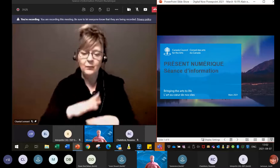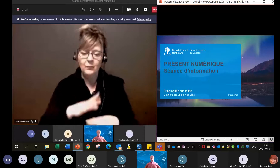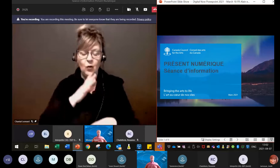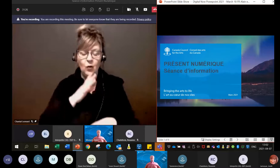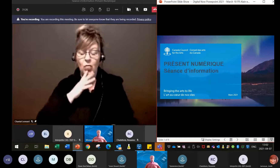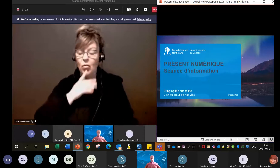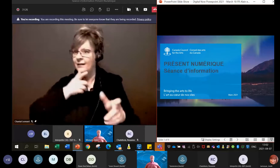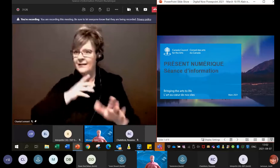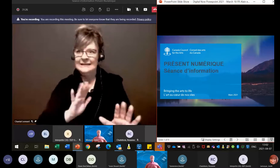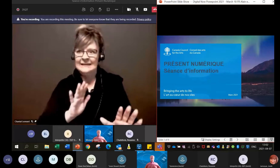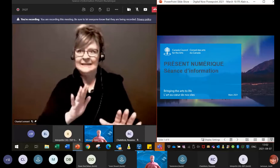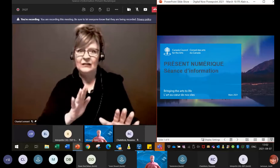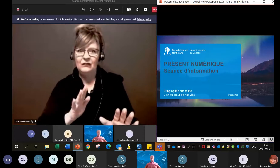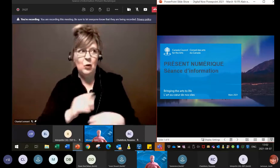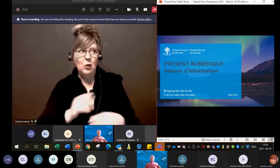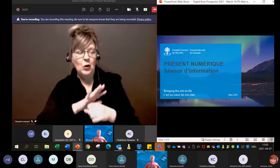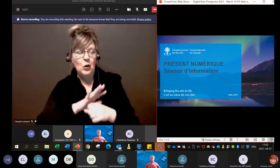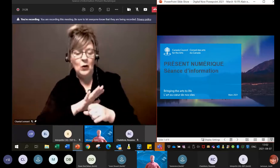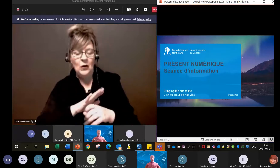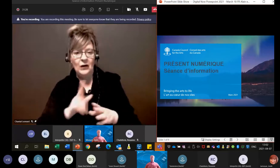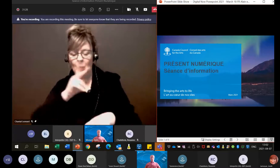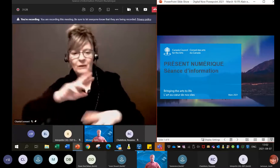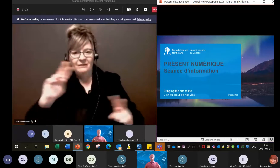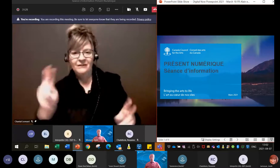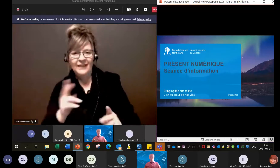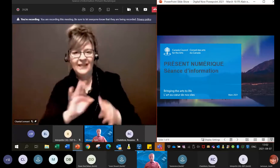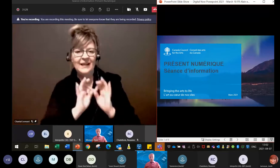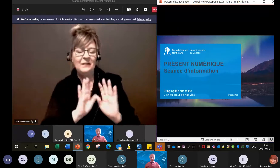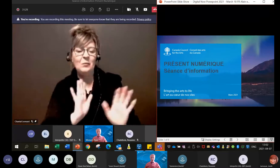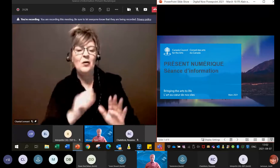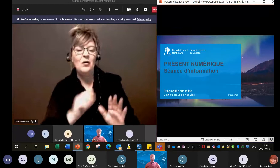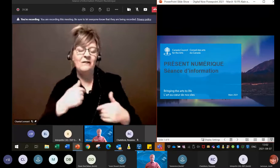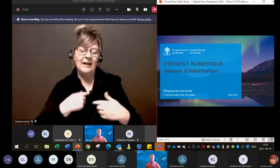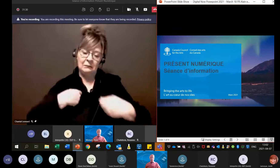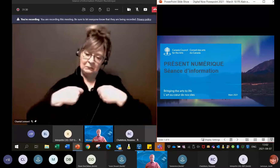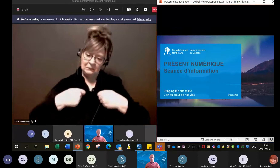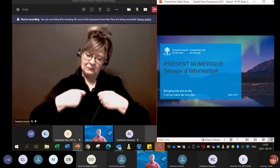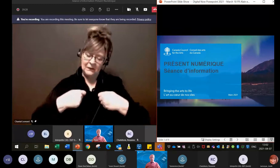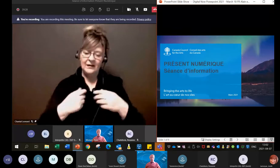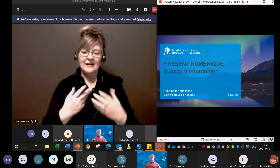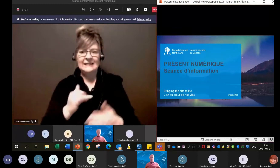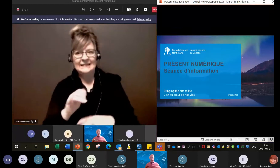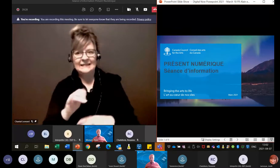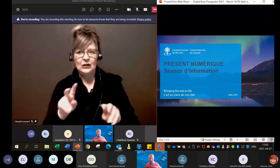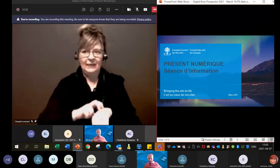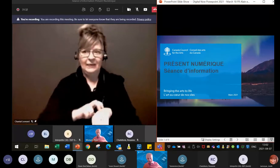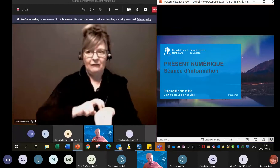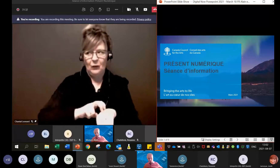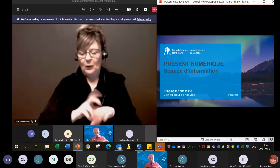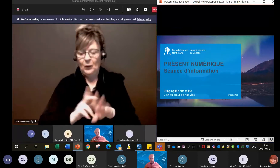trop dans le dos, donc je ferai mon possible, quand je suis nerveux, comme tout le